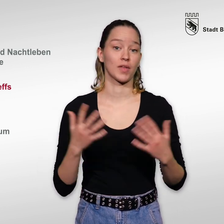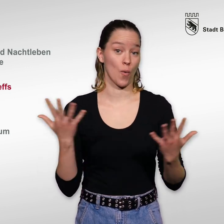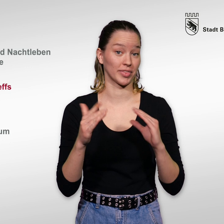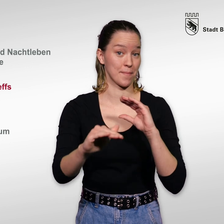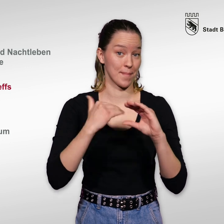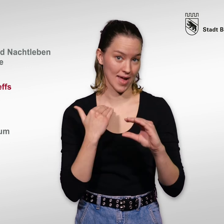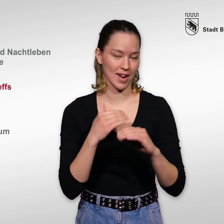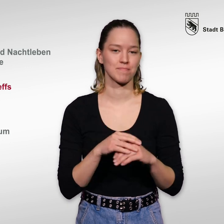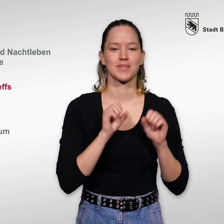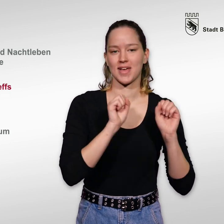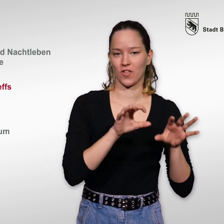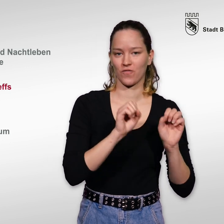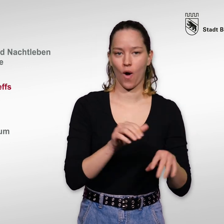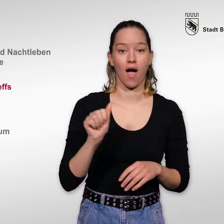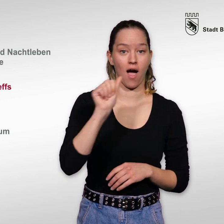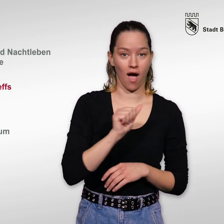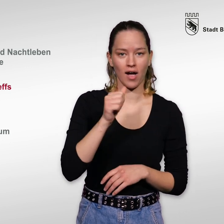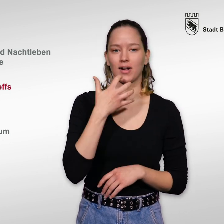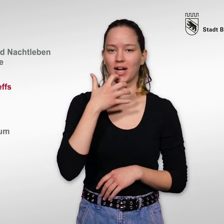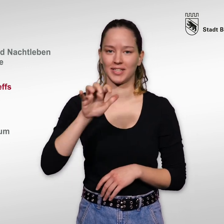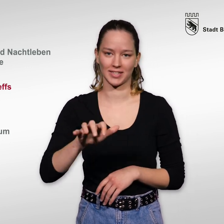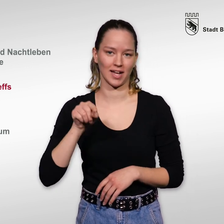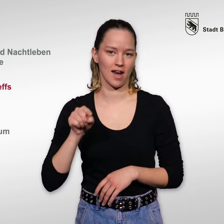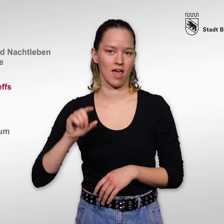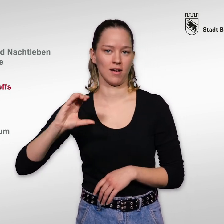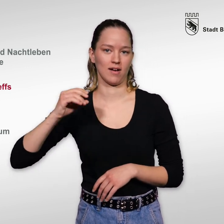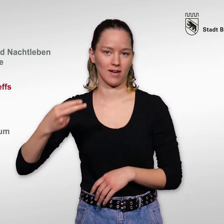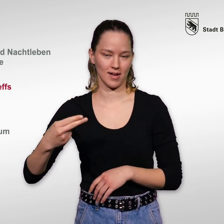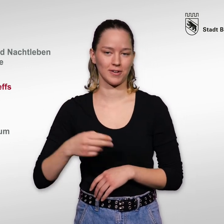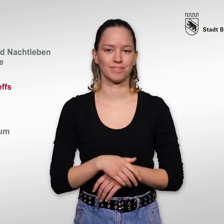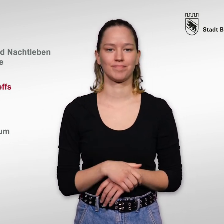oder per E-Mail: info@gaskessel.ch.